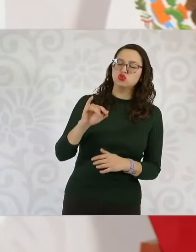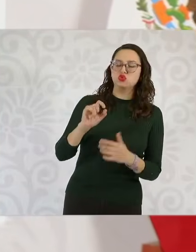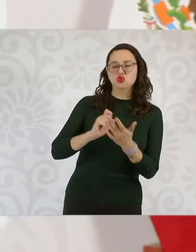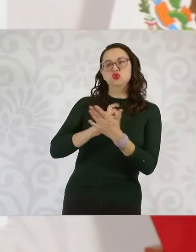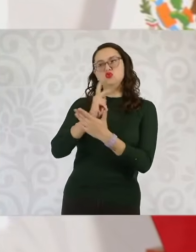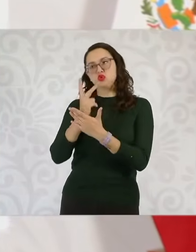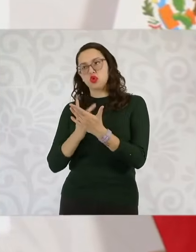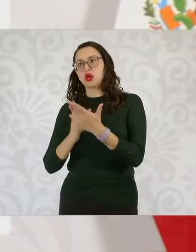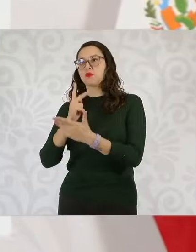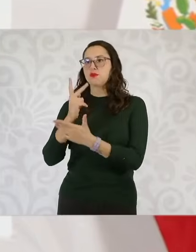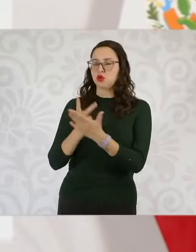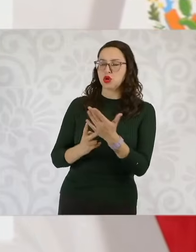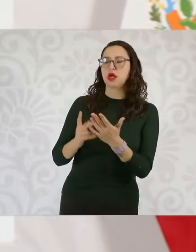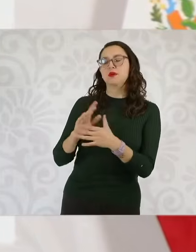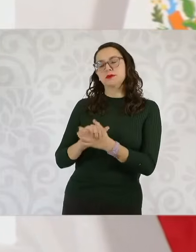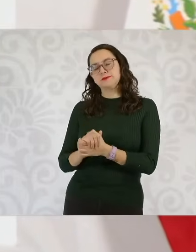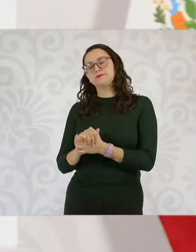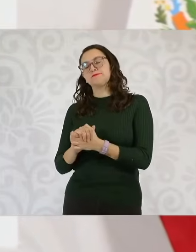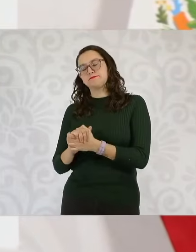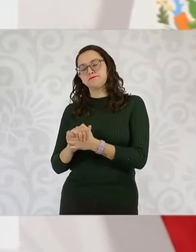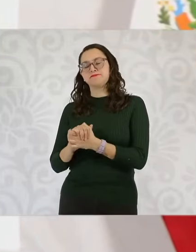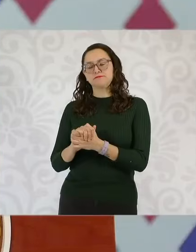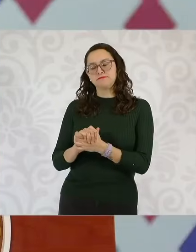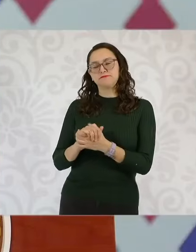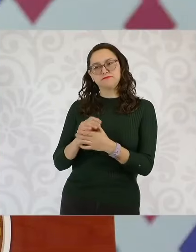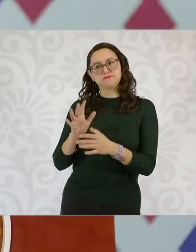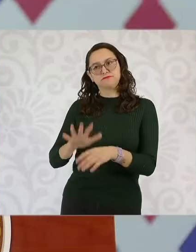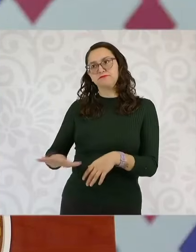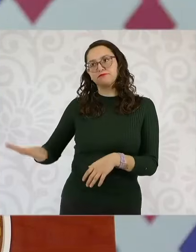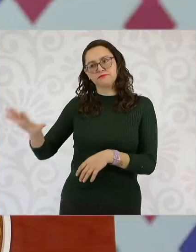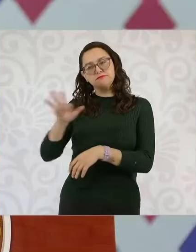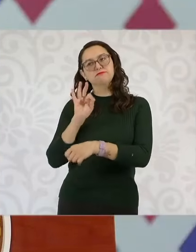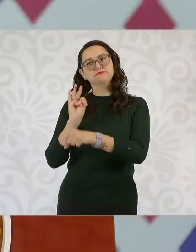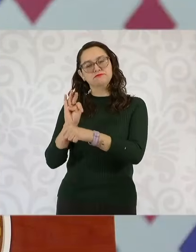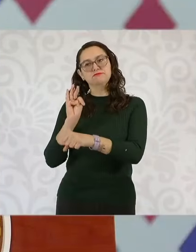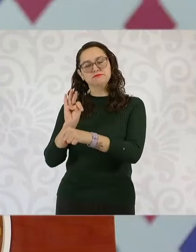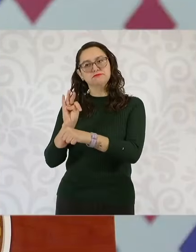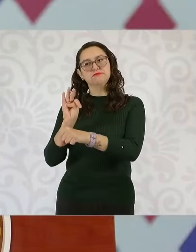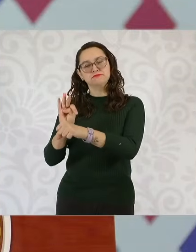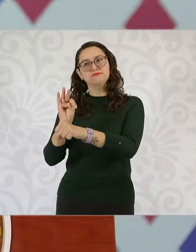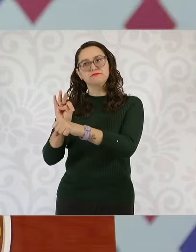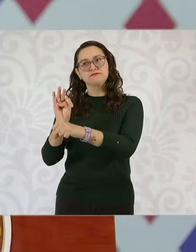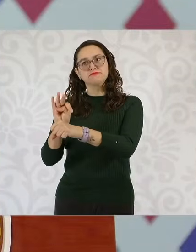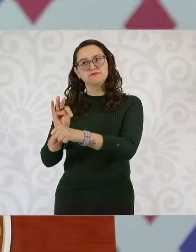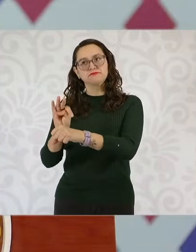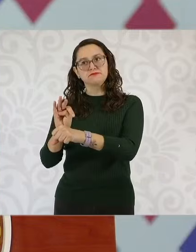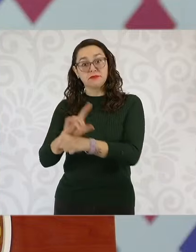hubieran hubieran mantenido todos los programas sociales y luego se trata de votarlos en la